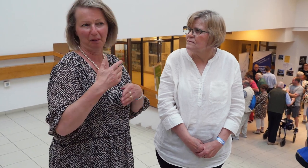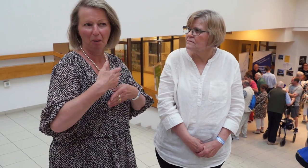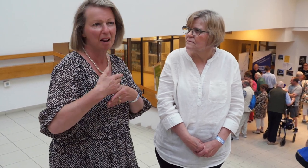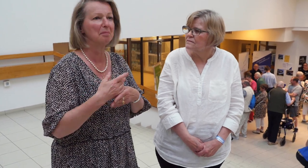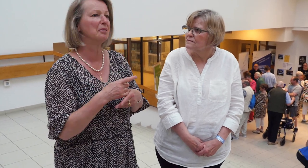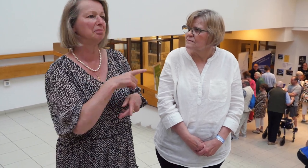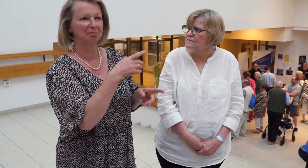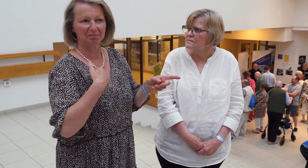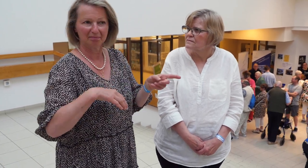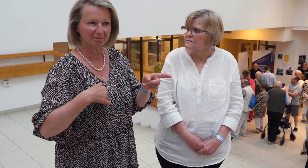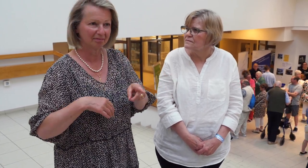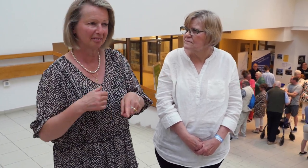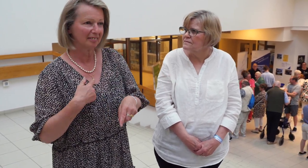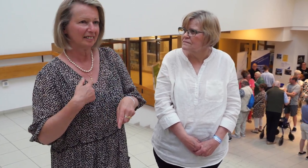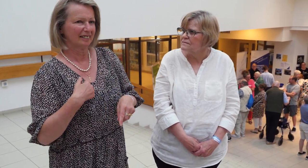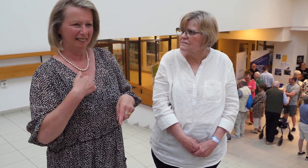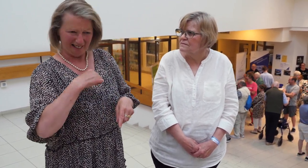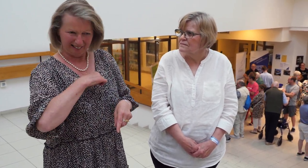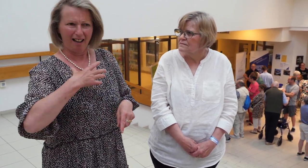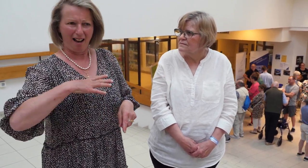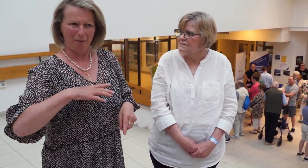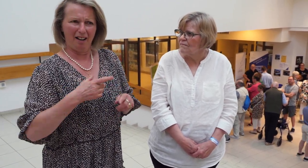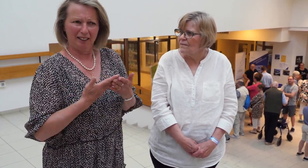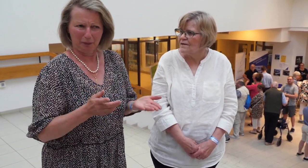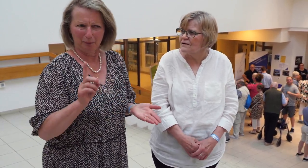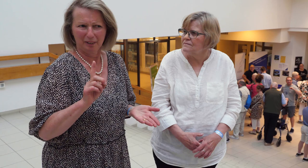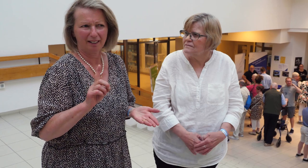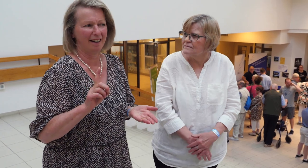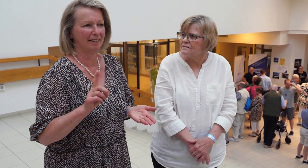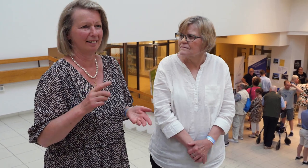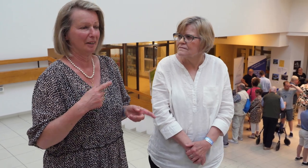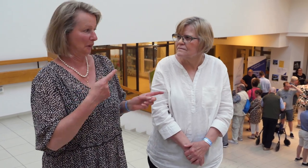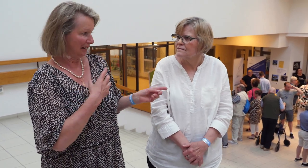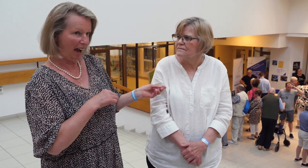mutta he eivät halunneet tehdä sitä. Itseäni kuitenkin himotti päästä esiintymään, -